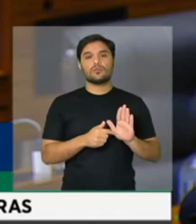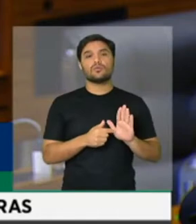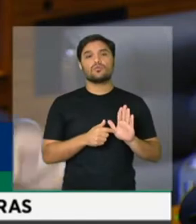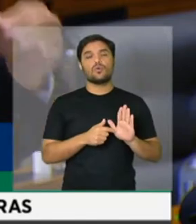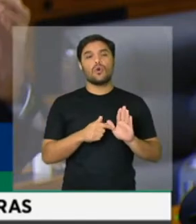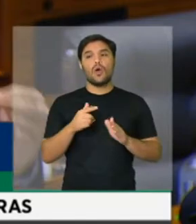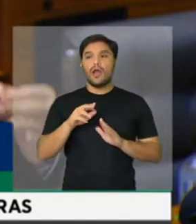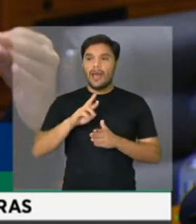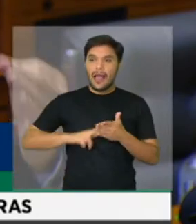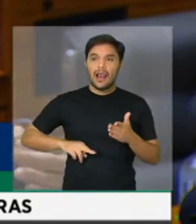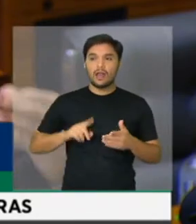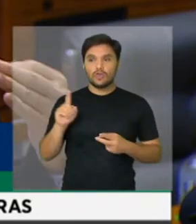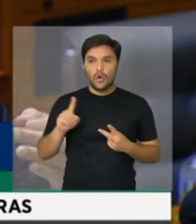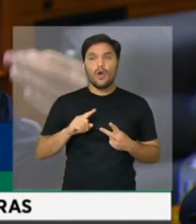OMITIR AQUILO QUE TÁ ESCRITO